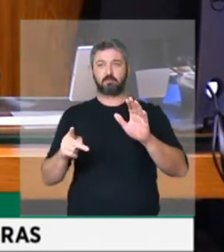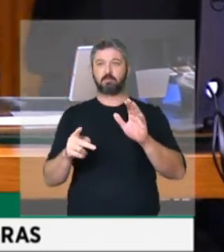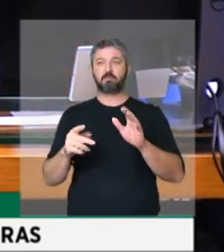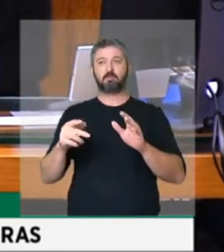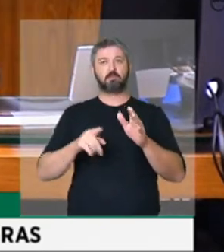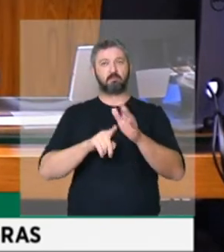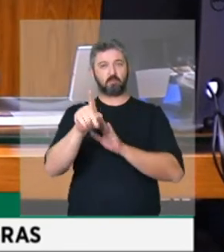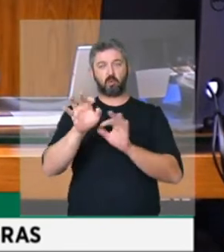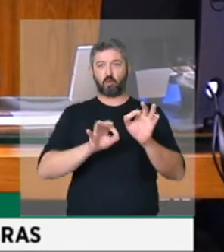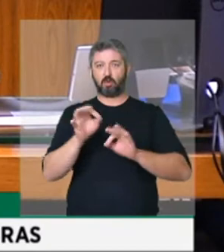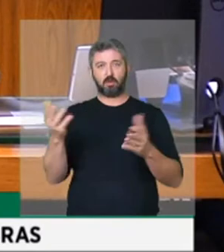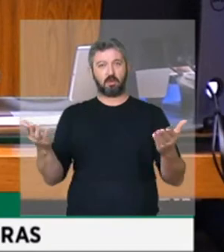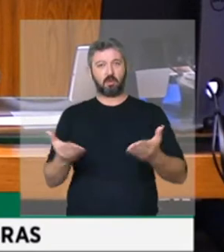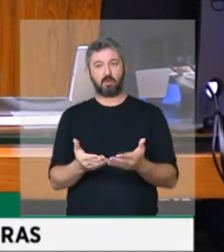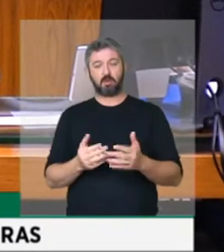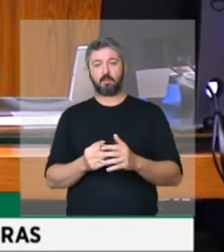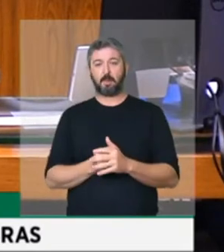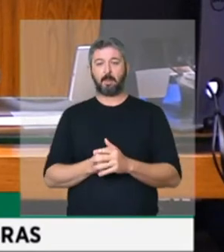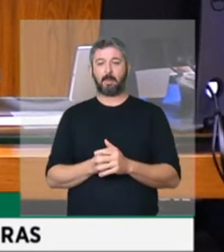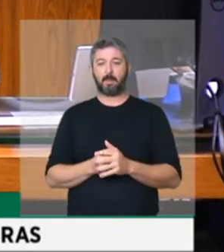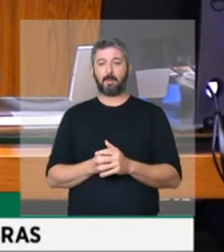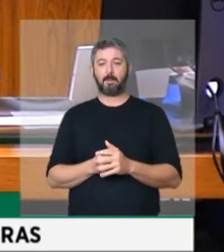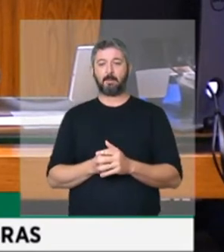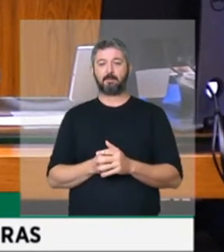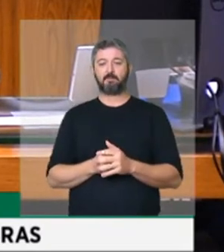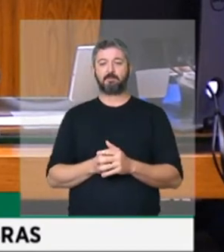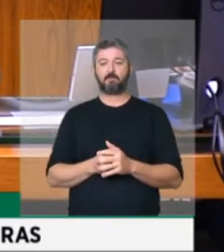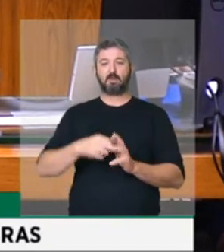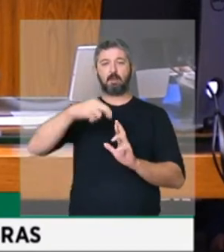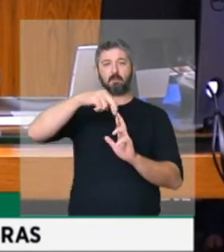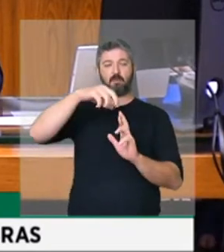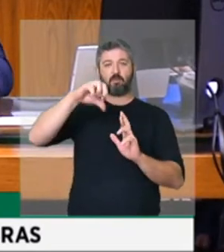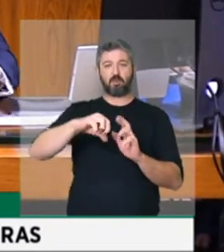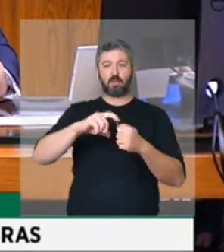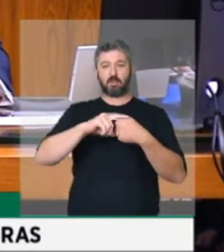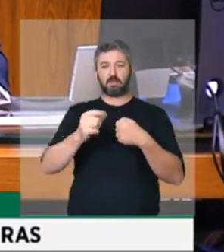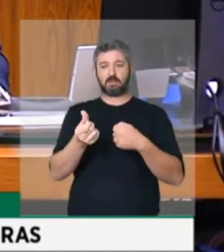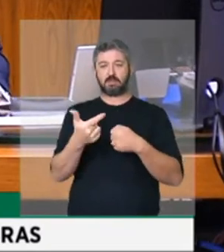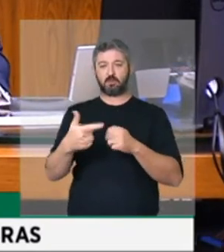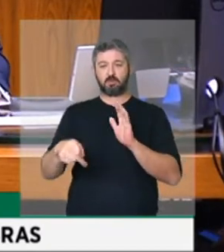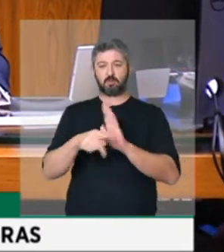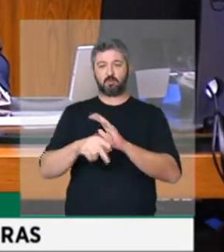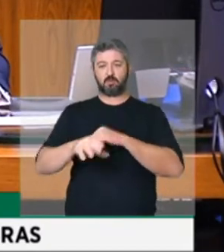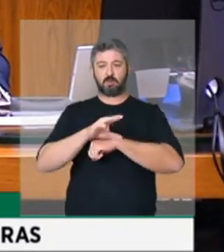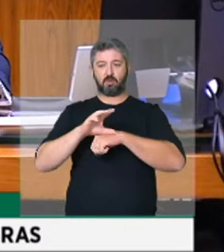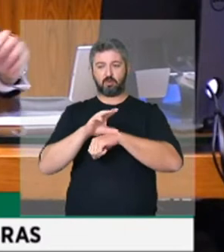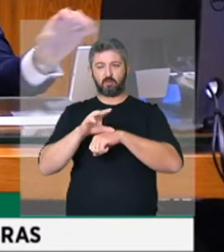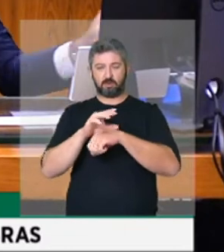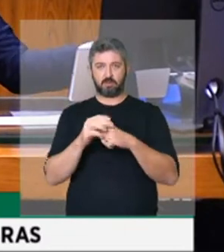ESTAMOS APRESENTANDO A QUESTÃO DE ORDEM DO SUPORTE PARÁGRAFO NONO DO ARTIGO 72 DA CONSTITUIÇÃO FEDERAL, ARTIGOS PRIMEIRO E SEGUNDO DO